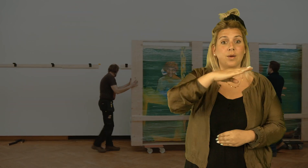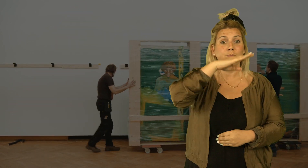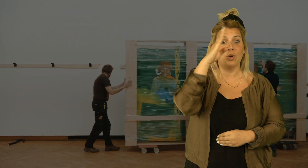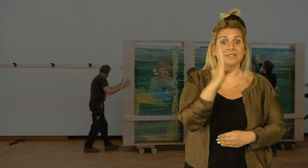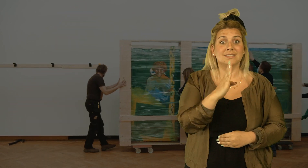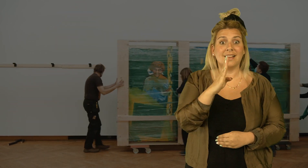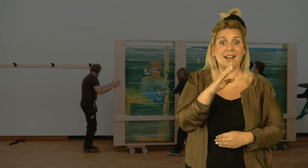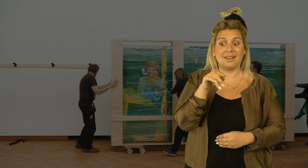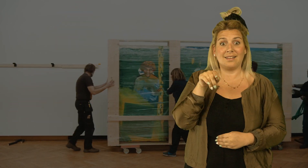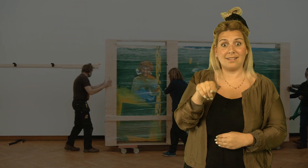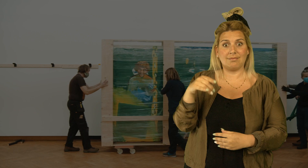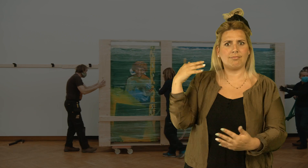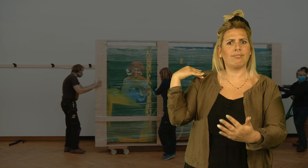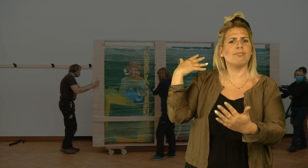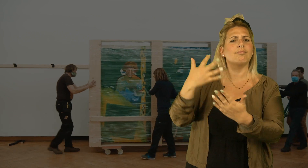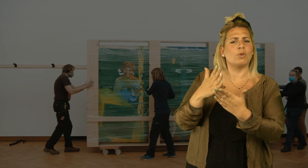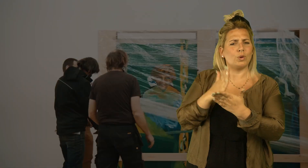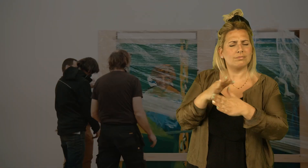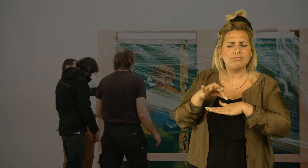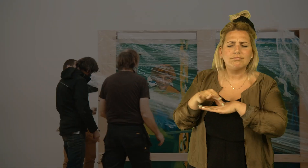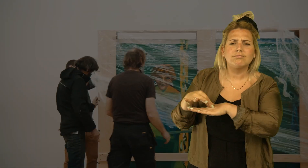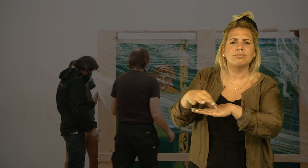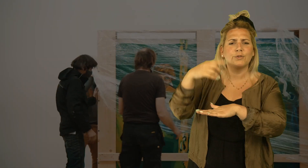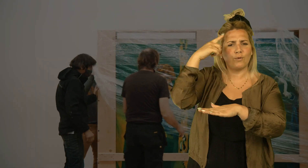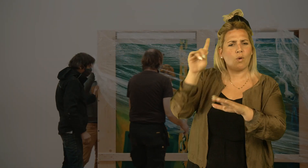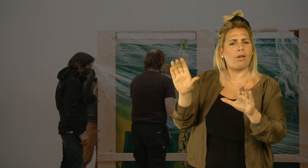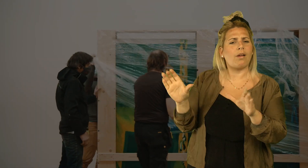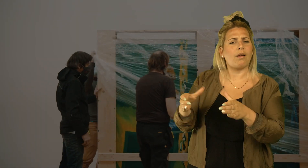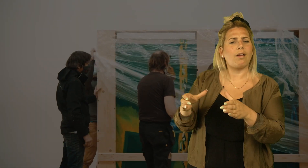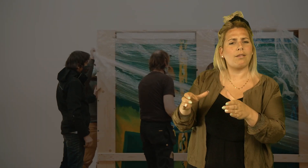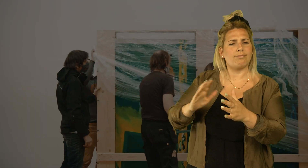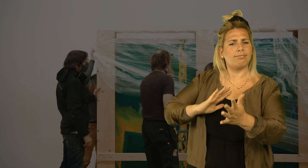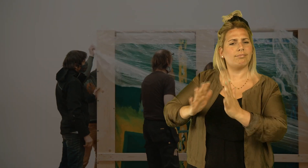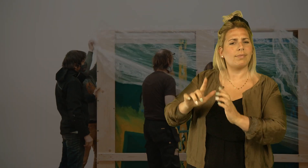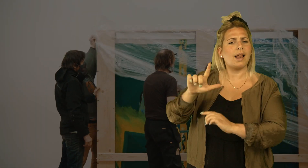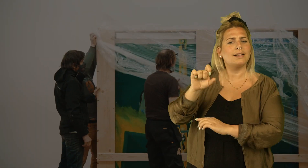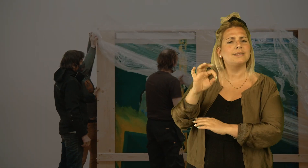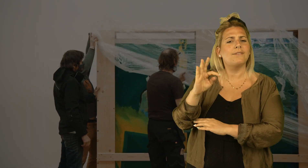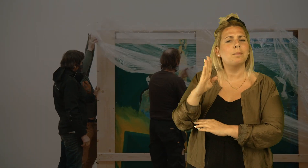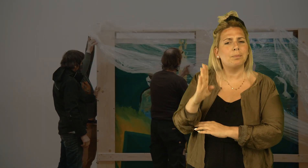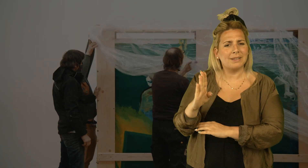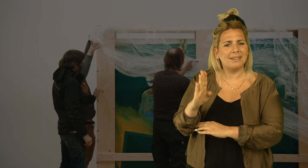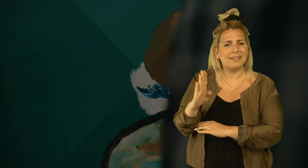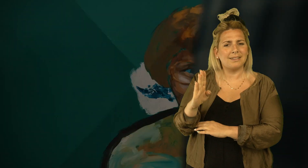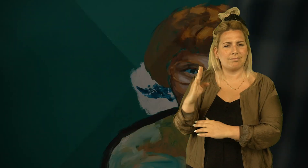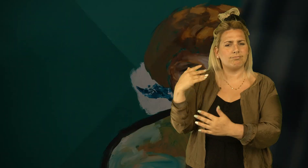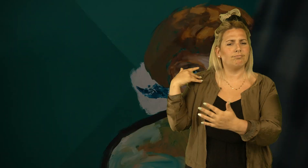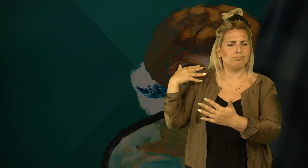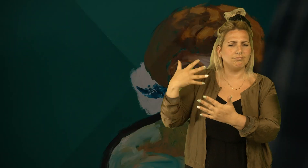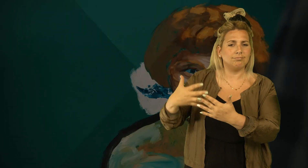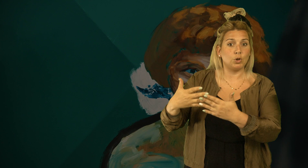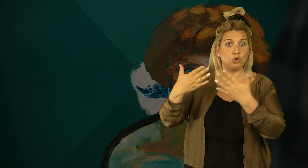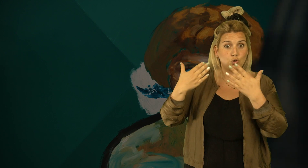Rondleidingen in LSFB worden al een tijdje georganiseerd in Bozar,